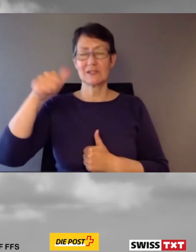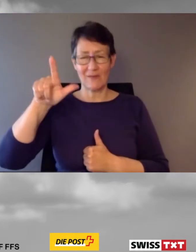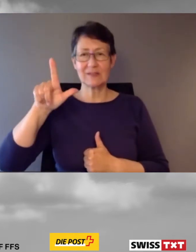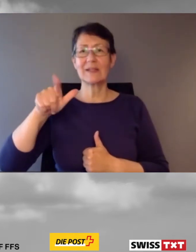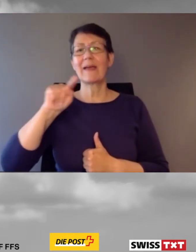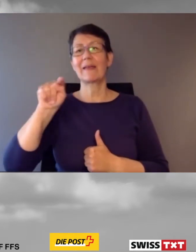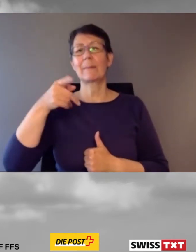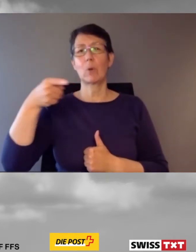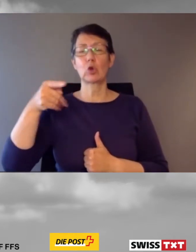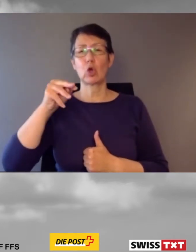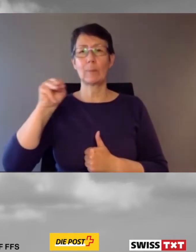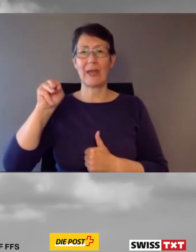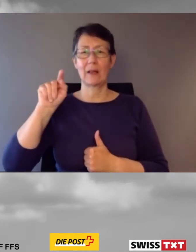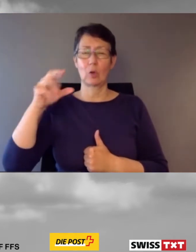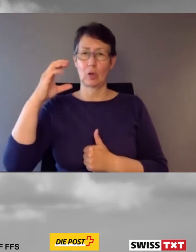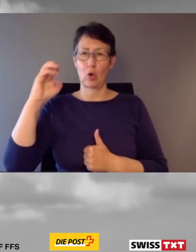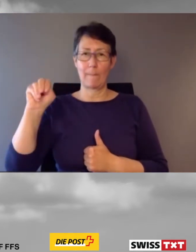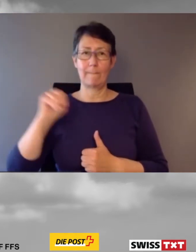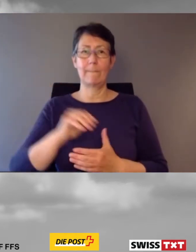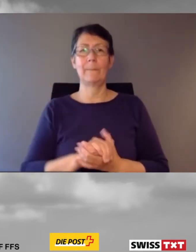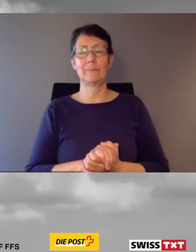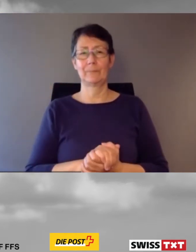e-access2021@protonmail.com.